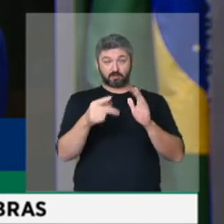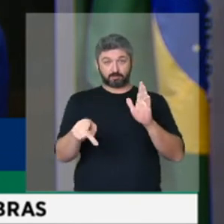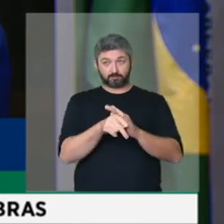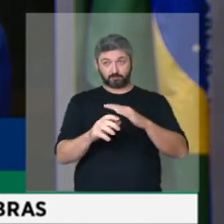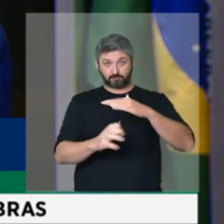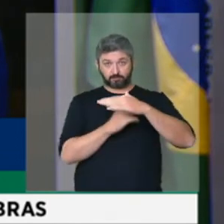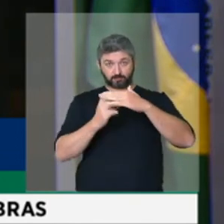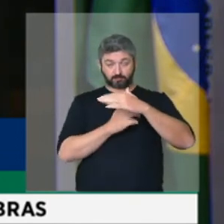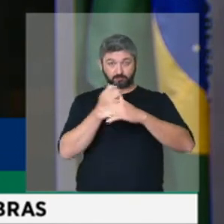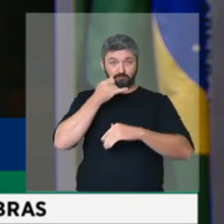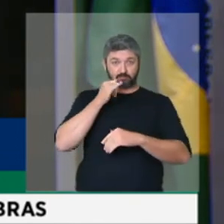ARTIFICIAL DA CONTA DE ENERGIA DOS BRASILEIROS. A GENTE SABIA